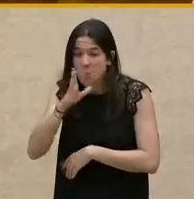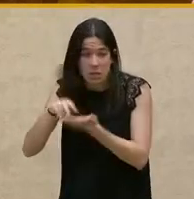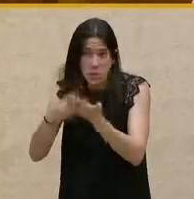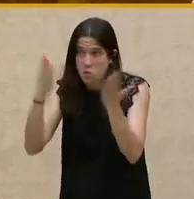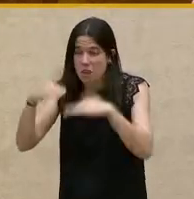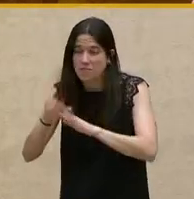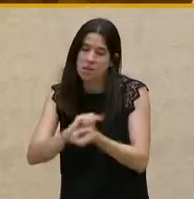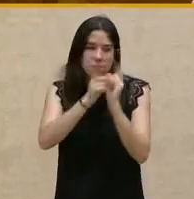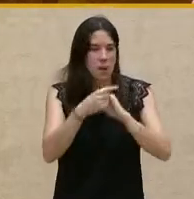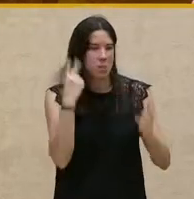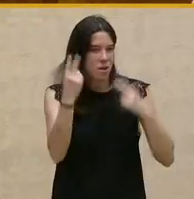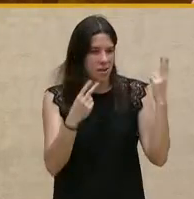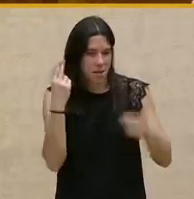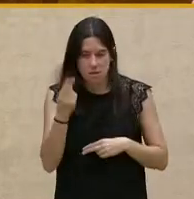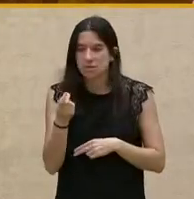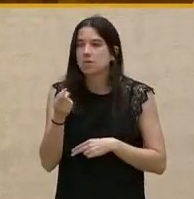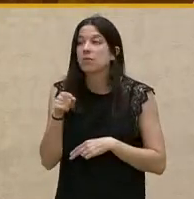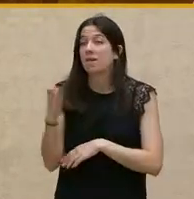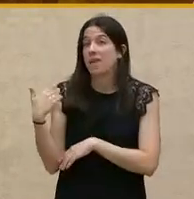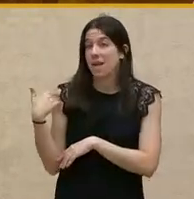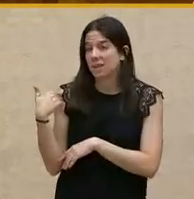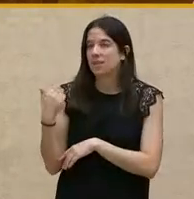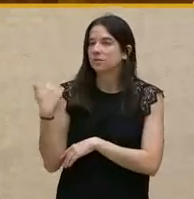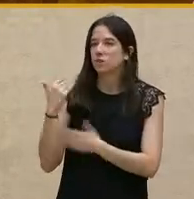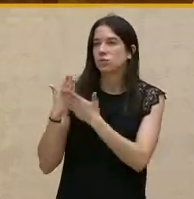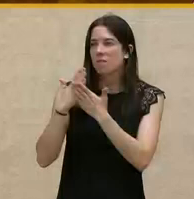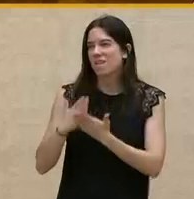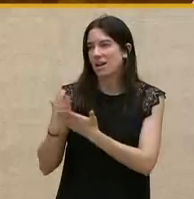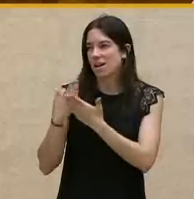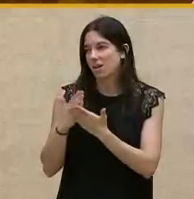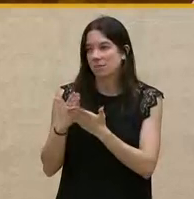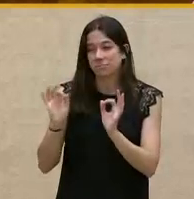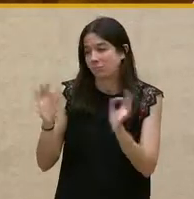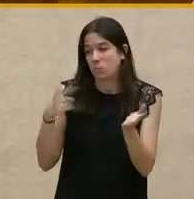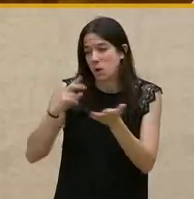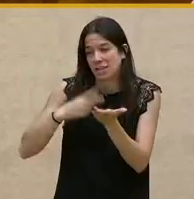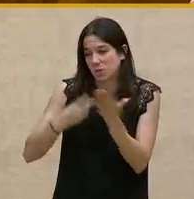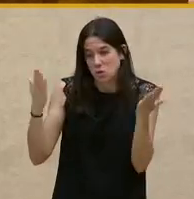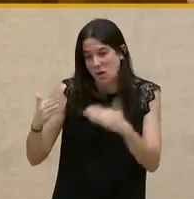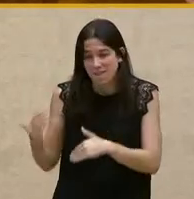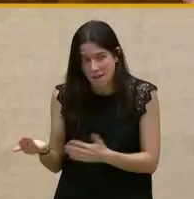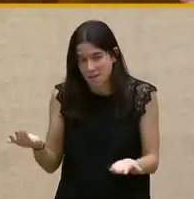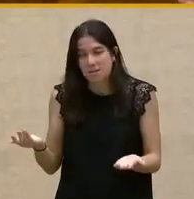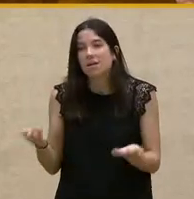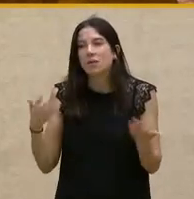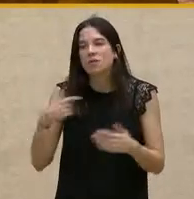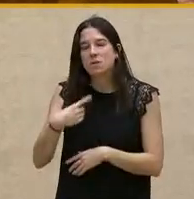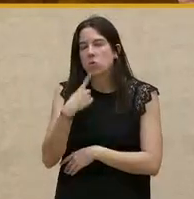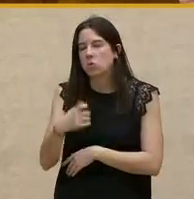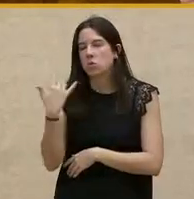Allí antes, cuando estudiaba, no tenía intérprete y entonces me costaba mucho seguir las clases